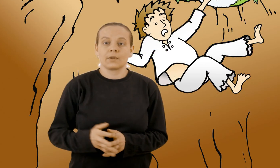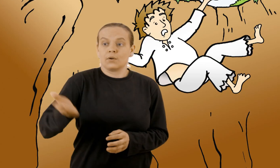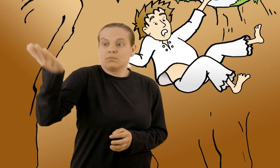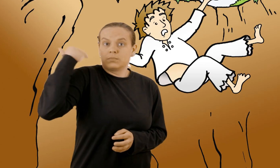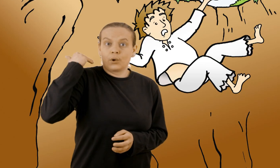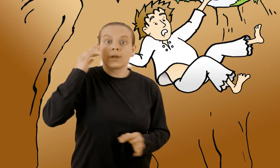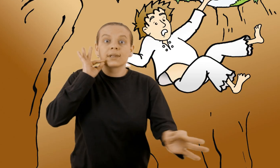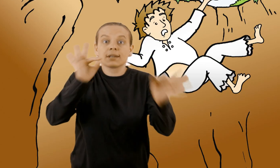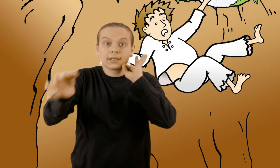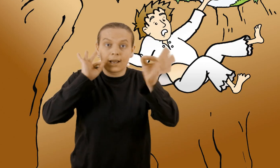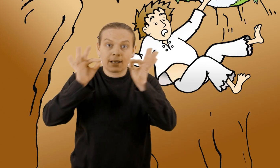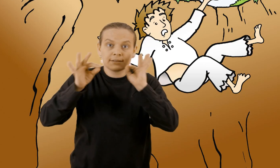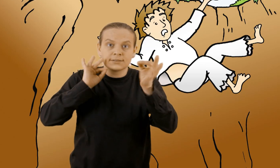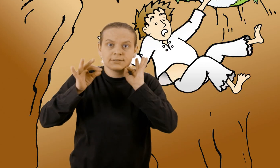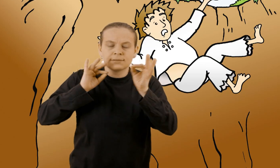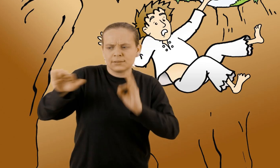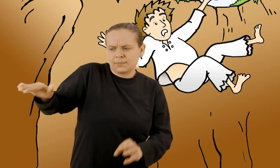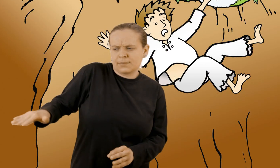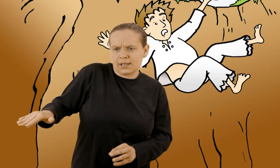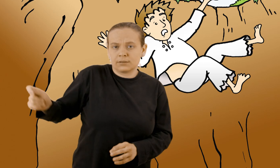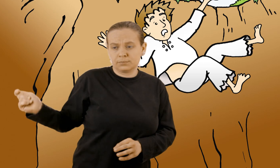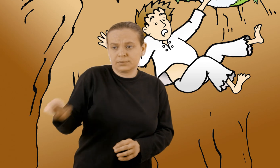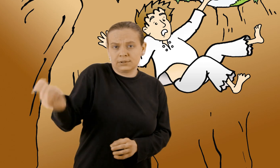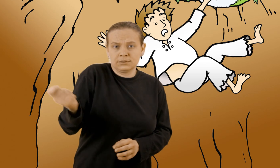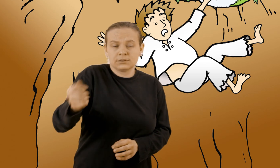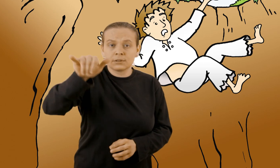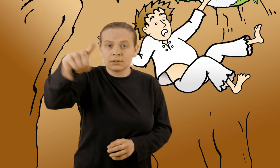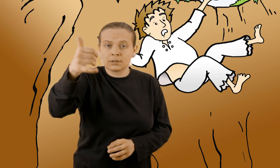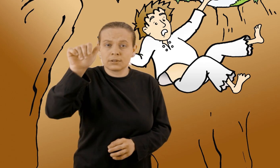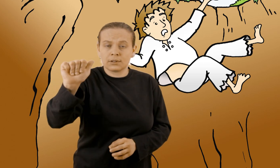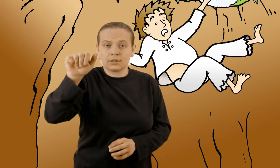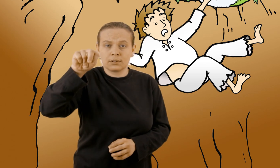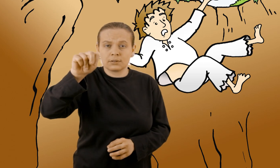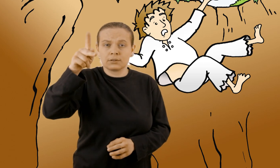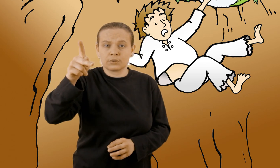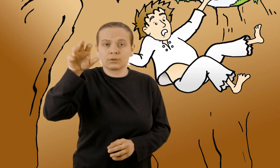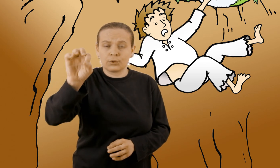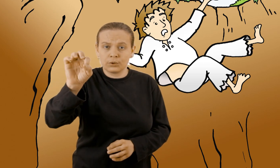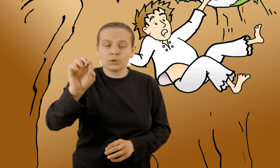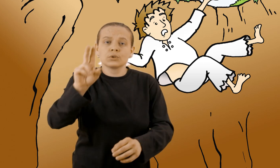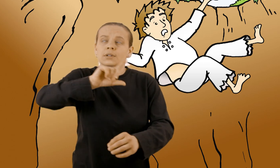Jedne je jeseni mali pastir Janko (J-A-N-K-O)